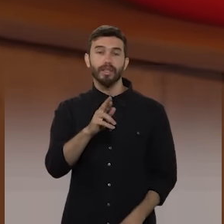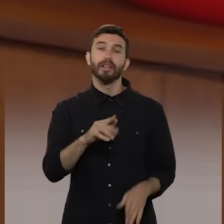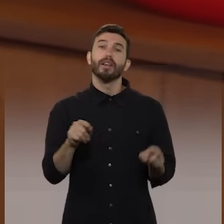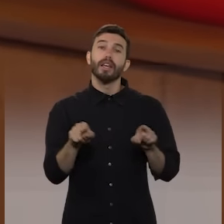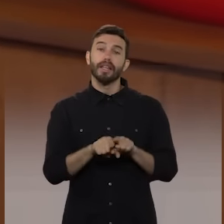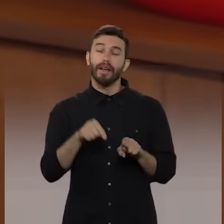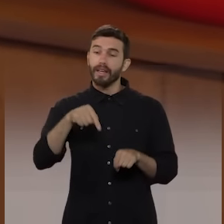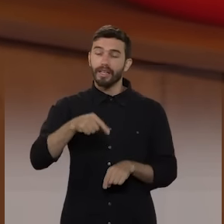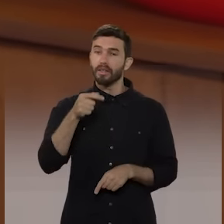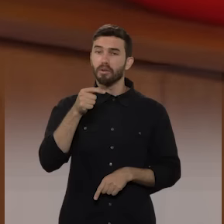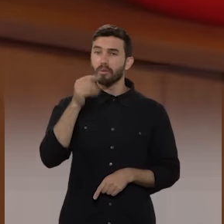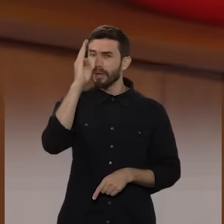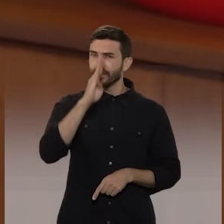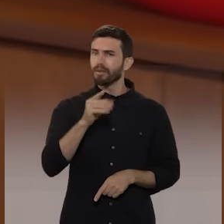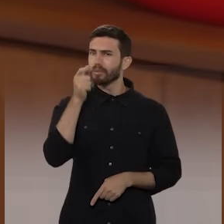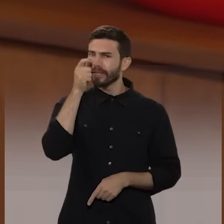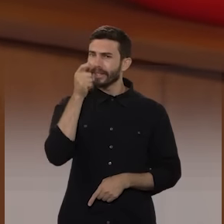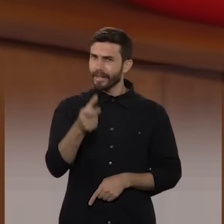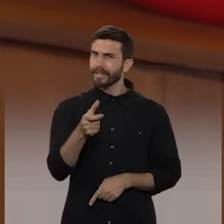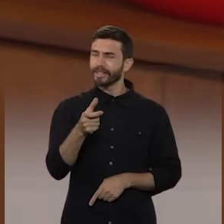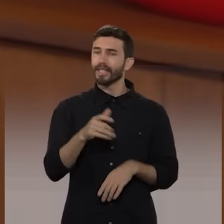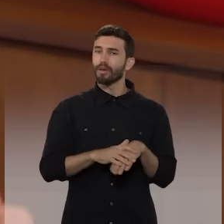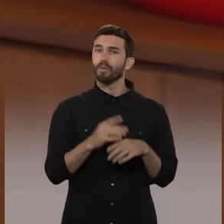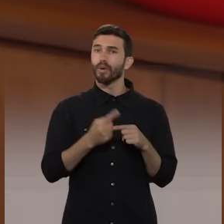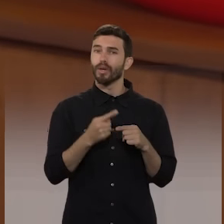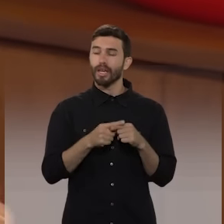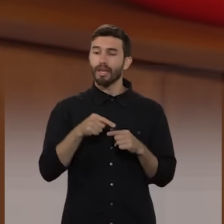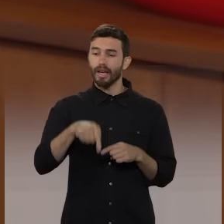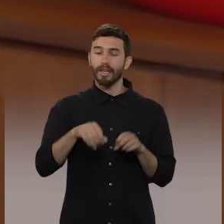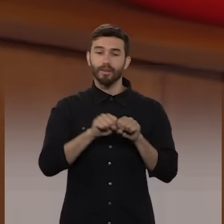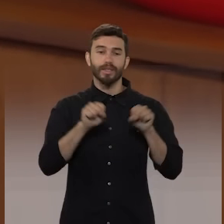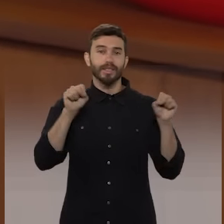a forma como é feita a... o sistema elétrico brasileiro ele é integrado,